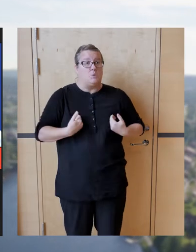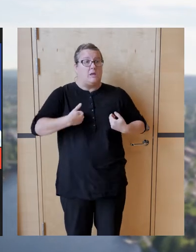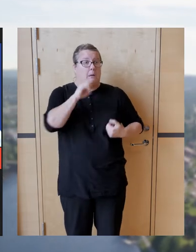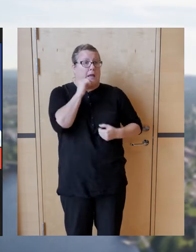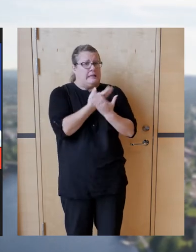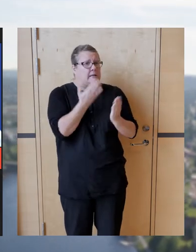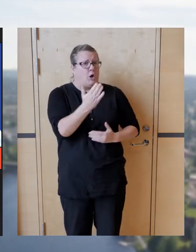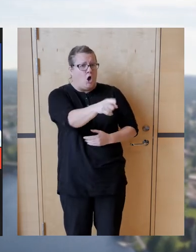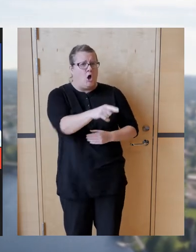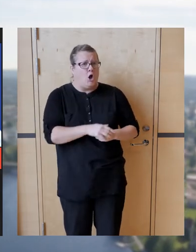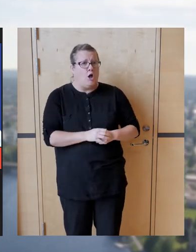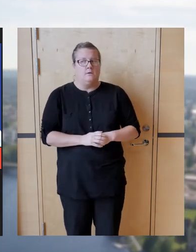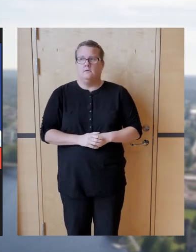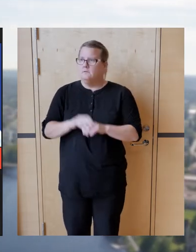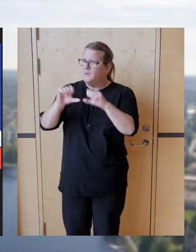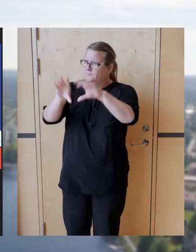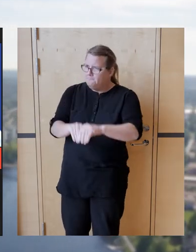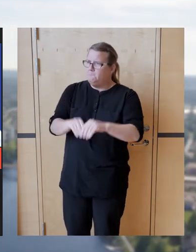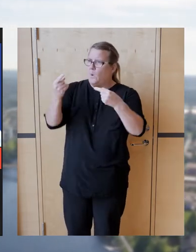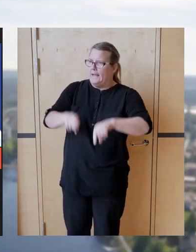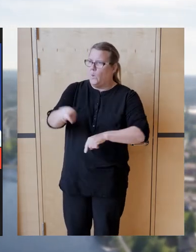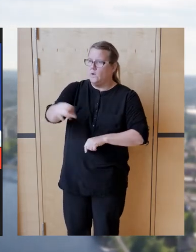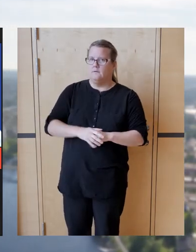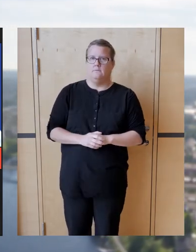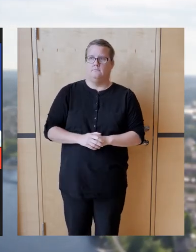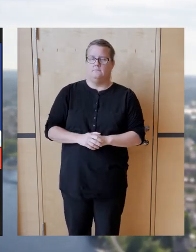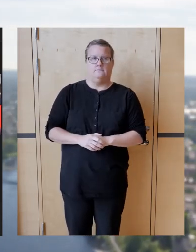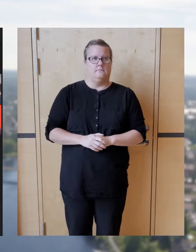Du får ta du får ta och släcka ner den på en gång Ursäkta